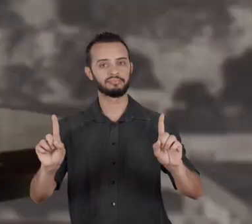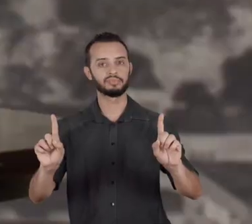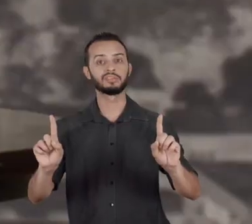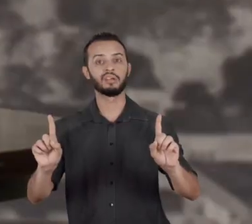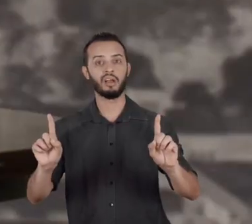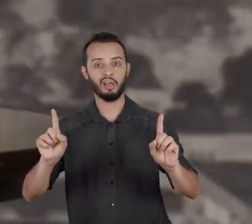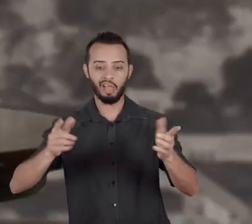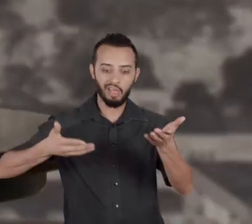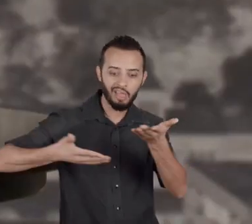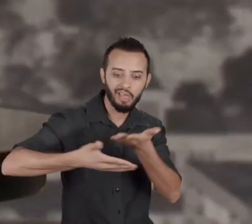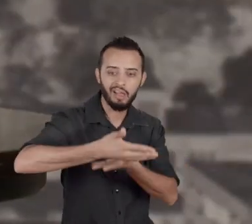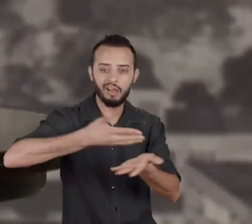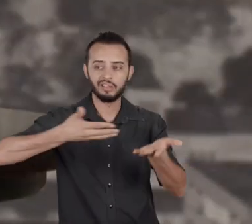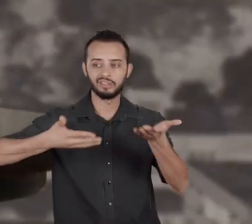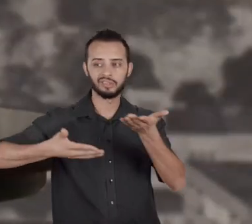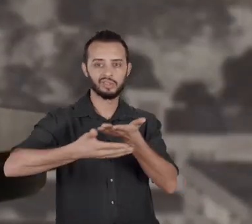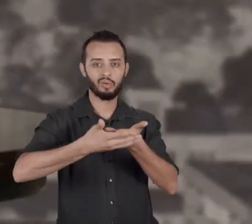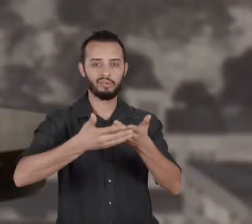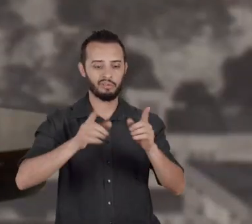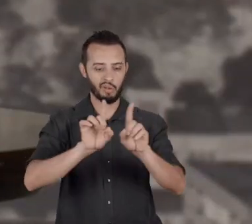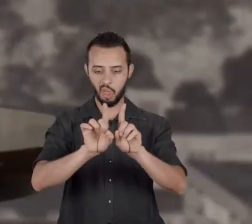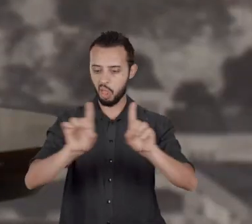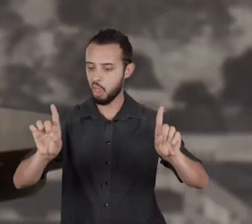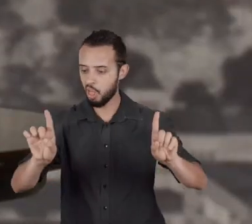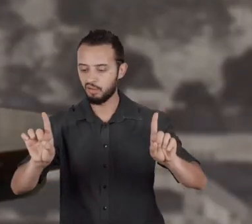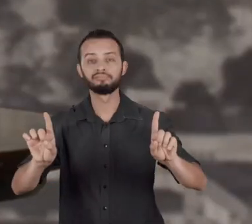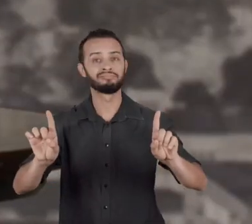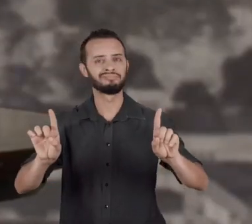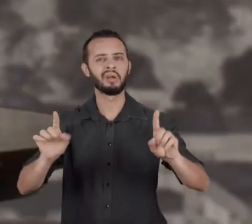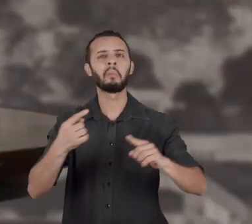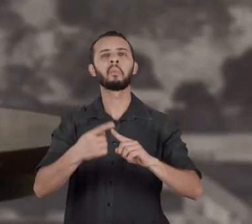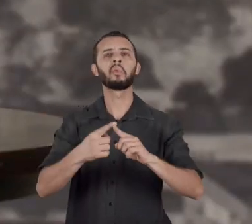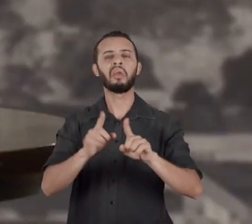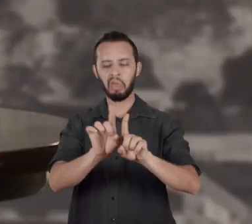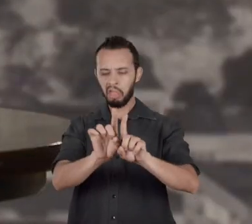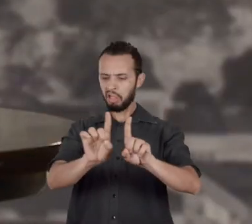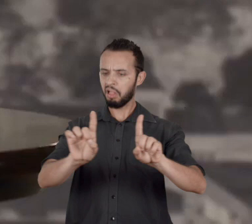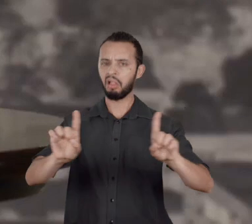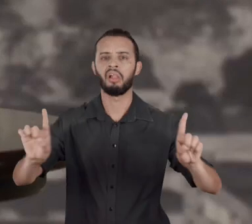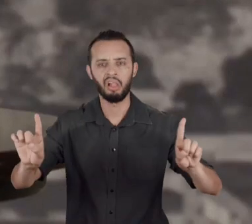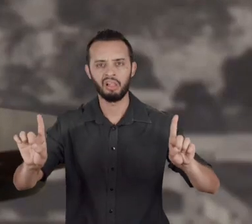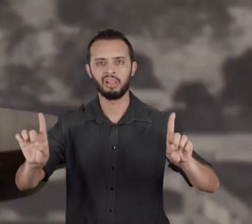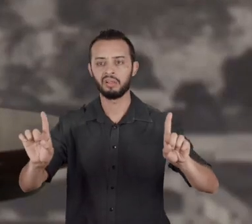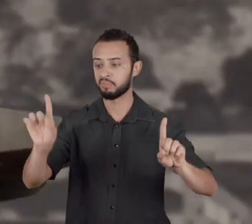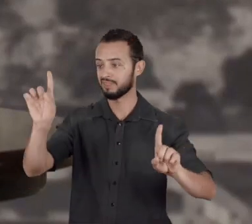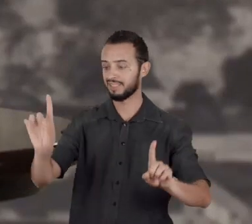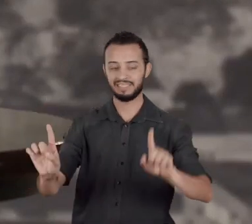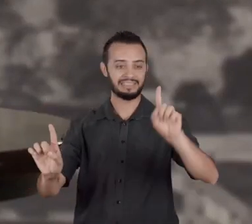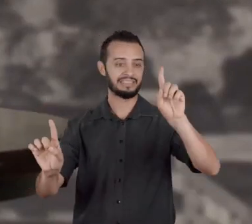Por que que eles não teriam relações entre si? Porque os indivíduos são movidos por desejos que